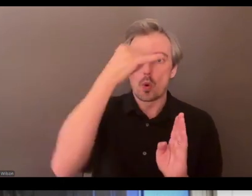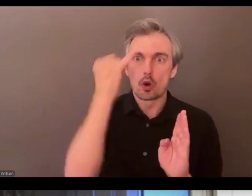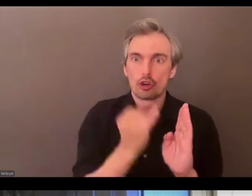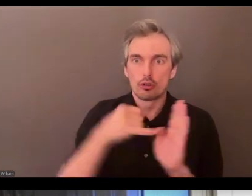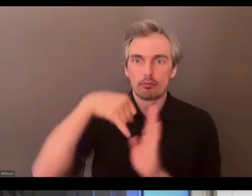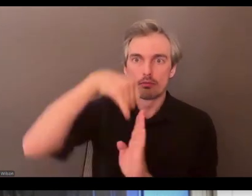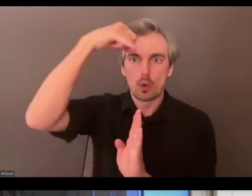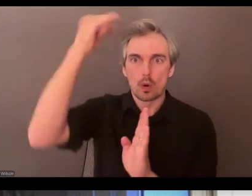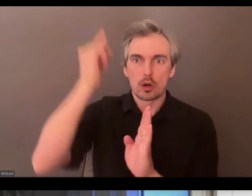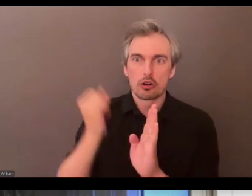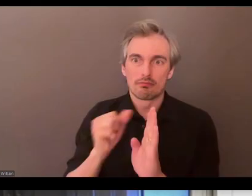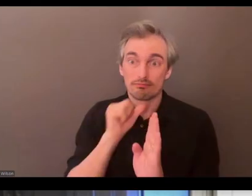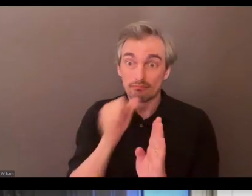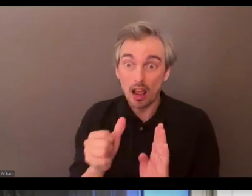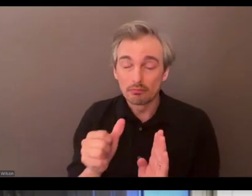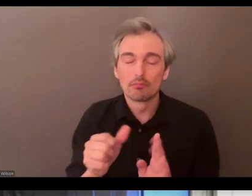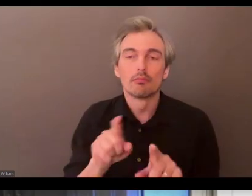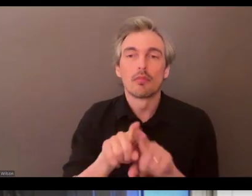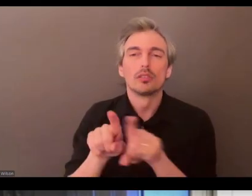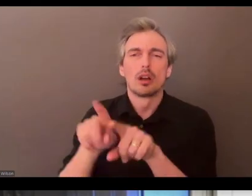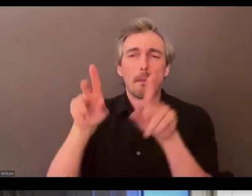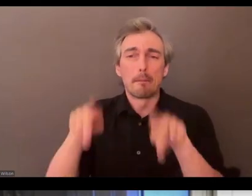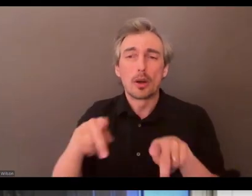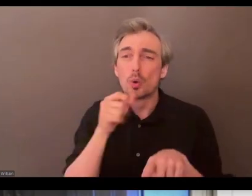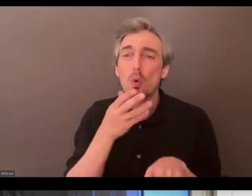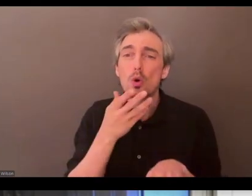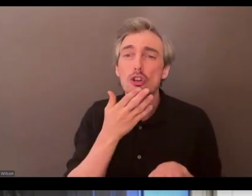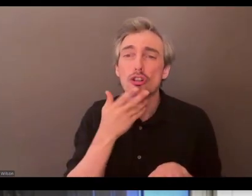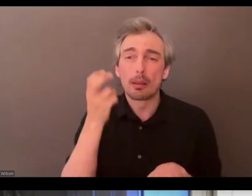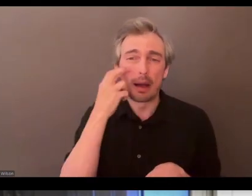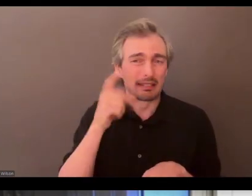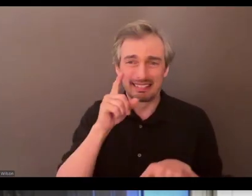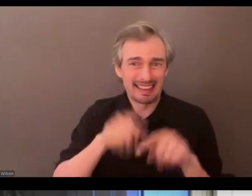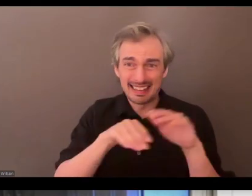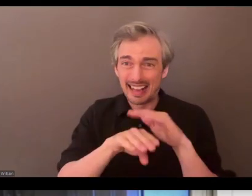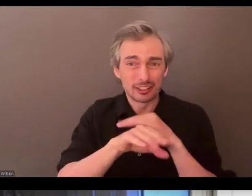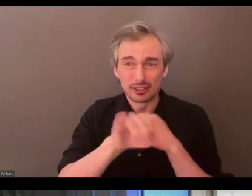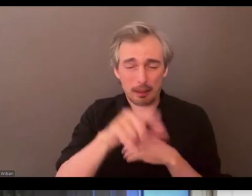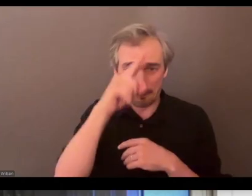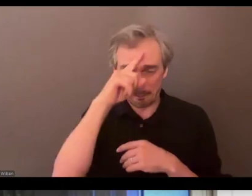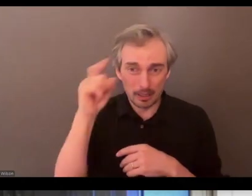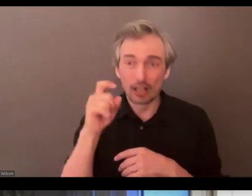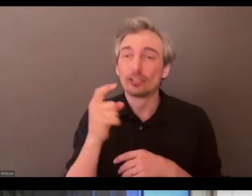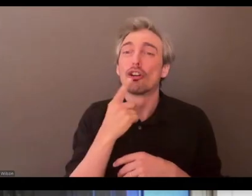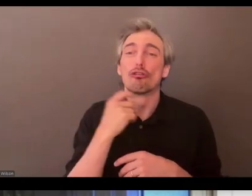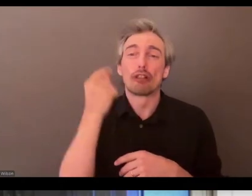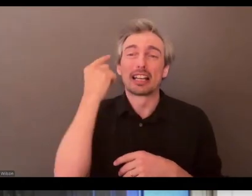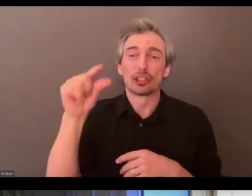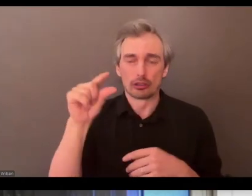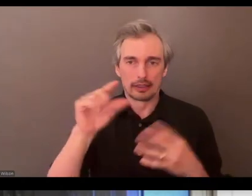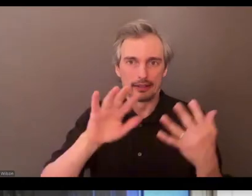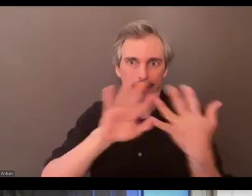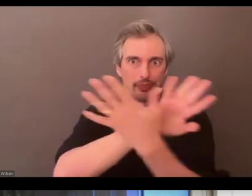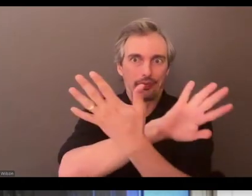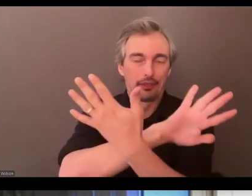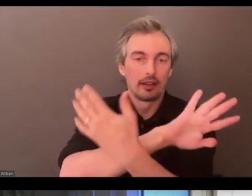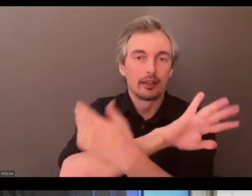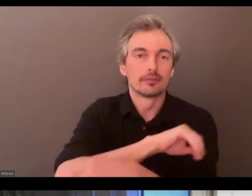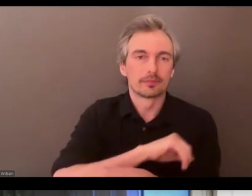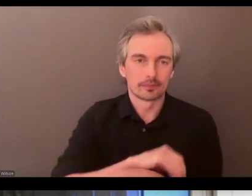例えば、ここでの色は異なるチ ームを表しているかもしれ ませんし、 2つの異なる製品を表しているかもしれません。